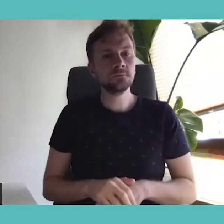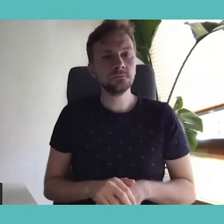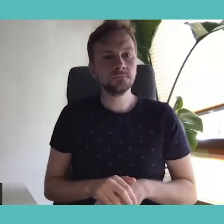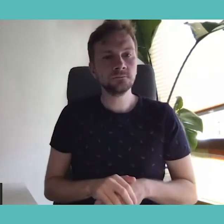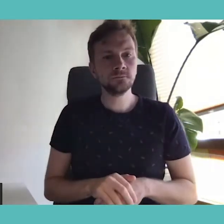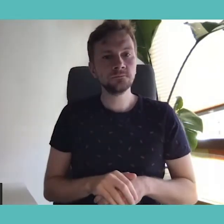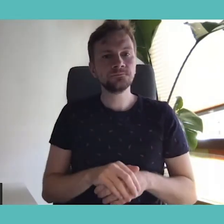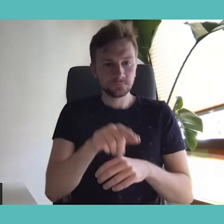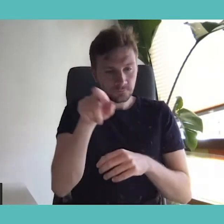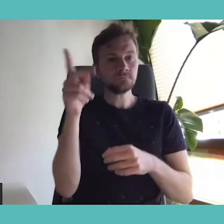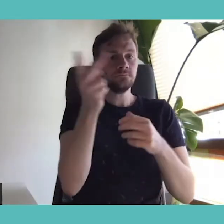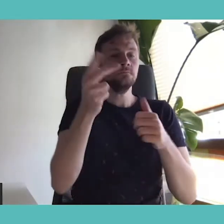A: Jak nazywają się kobiety?